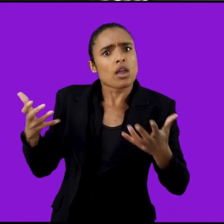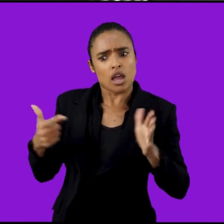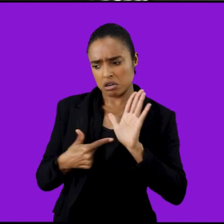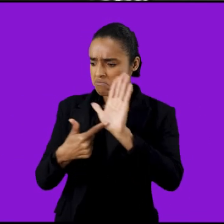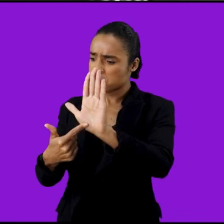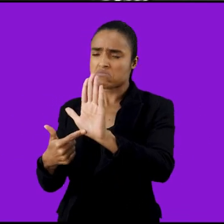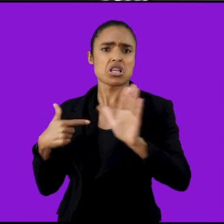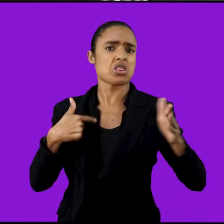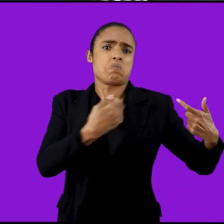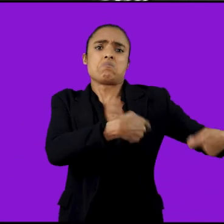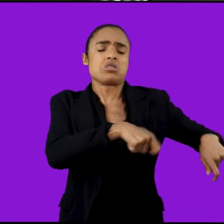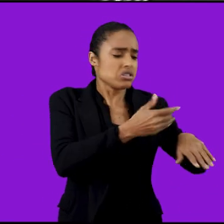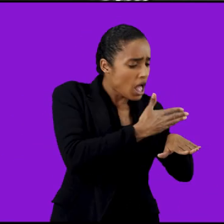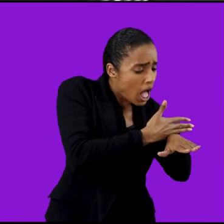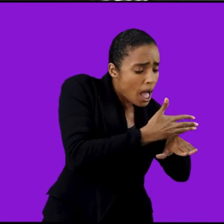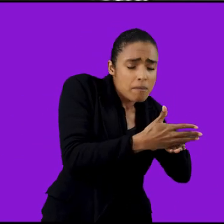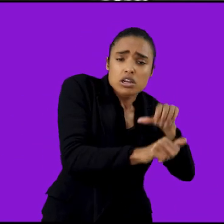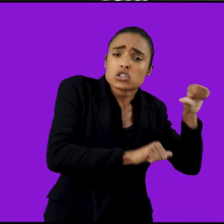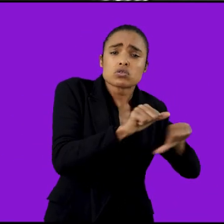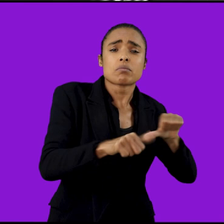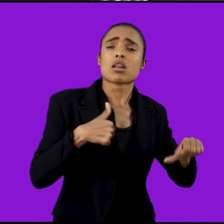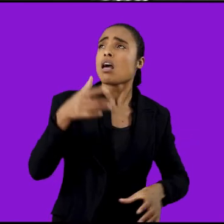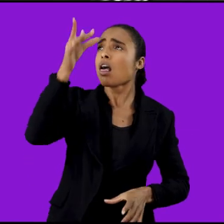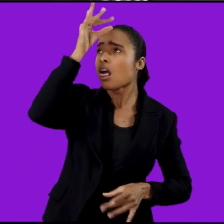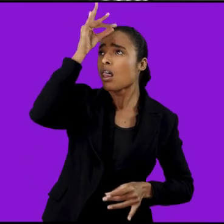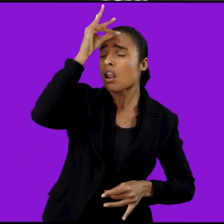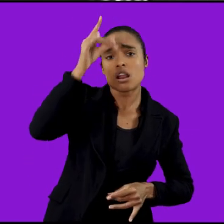Virar um personagem… Pra, pra… Pra ser apenas uma representação